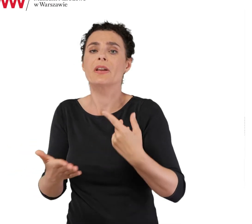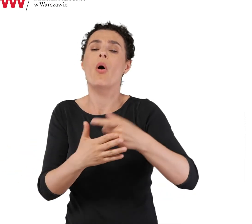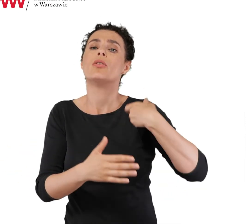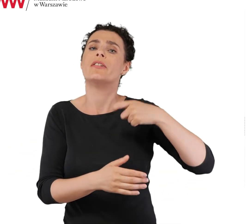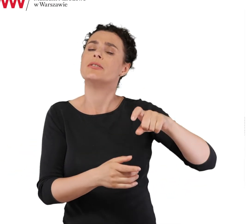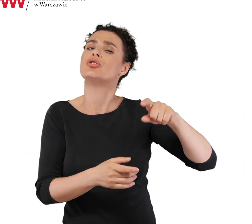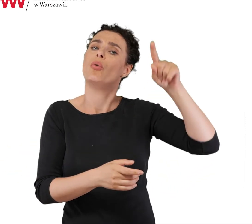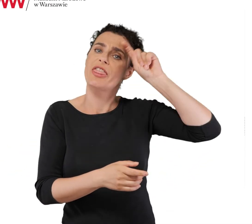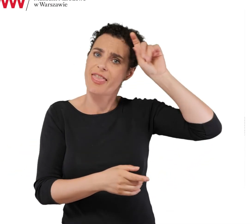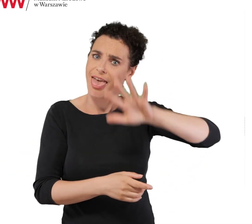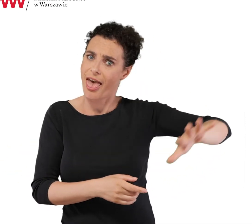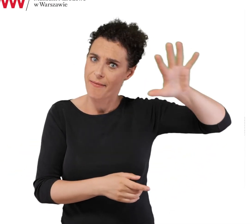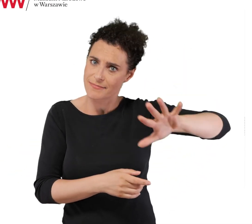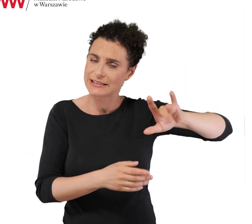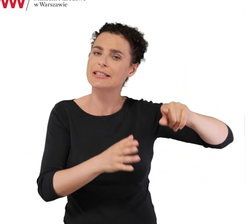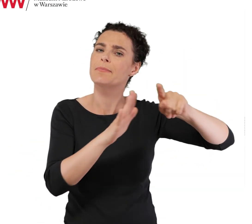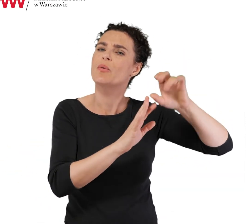jego zwrotem w stronę duchowości